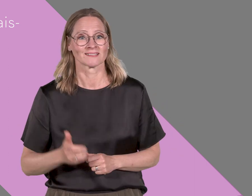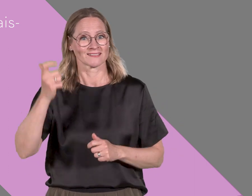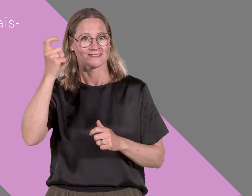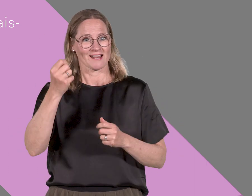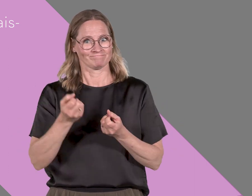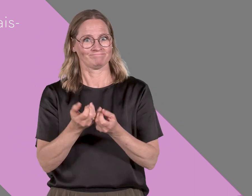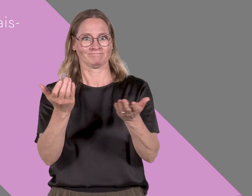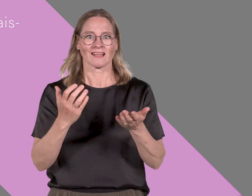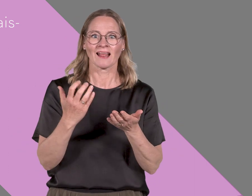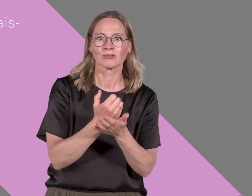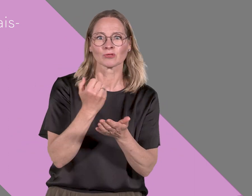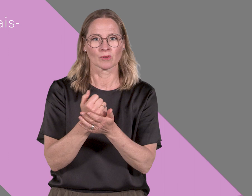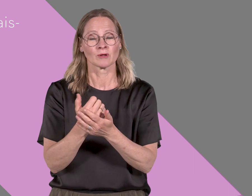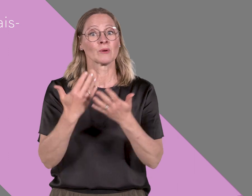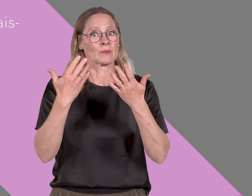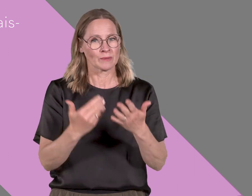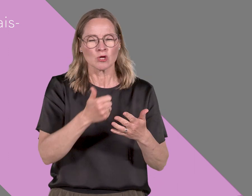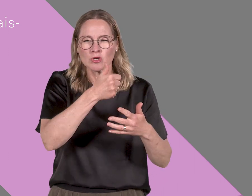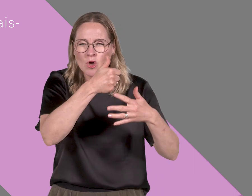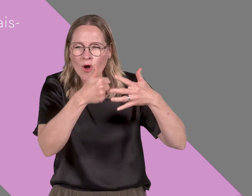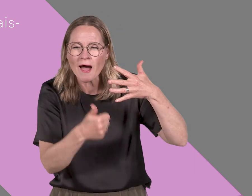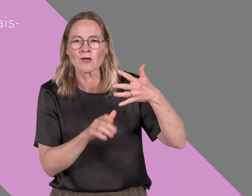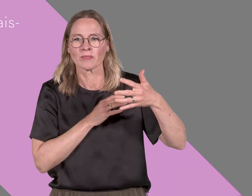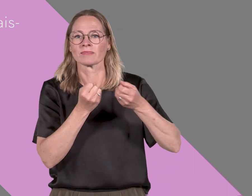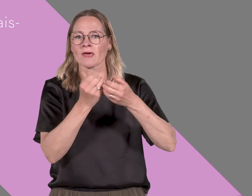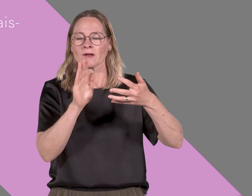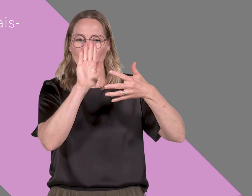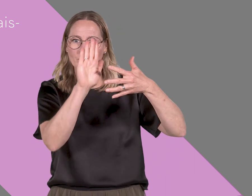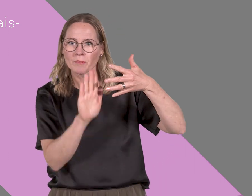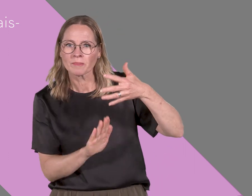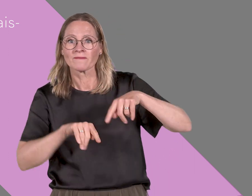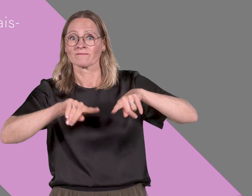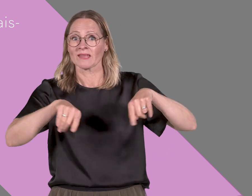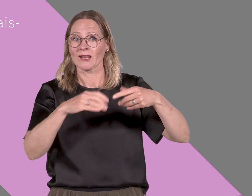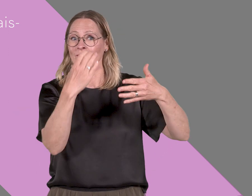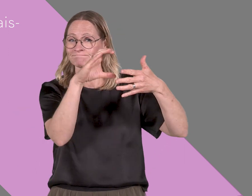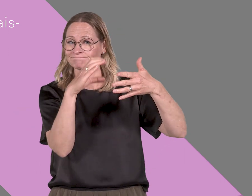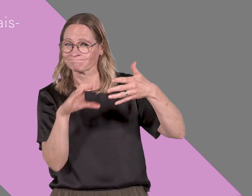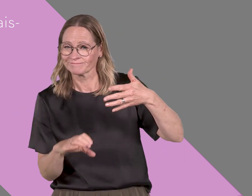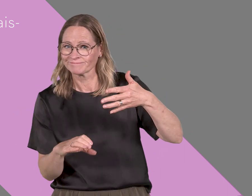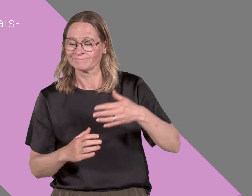Jokaisesta Kelan tarjoamasta etuudesta on nyt tarjolla oma videonsa.